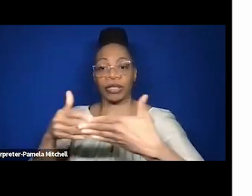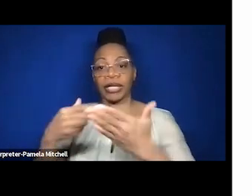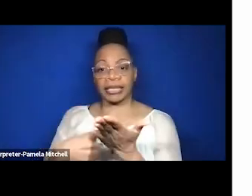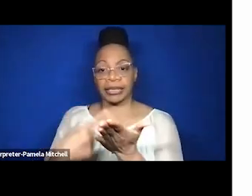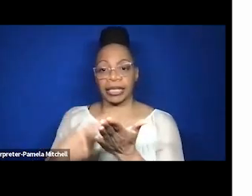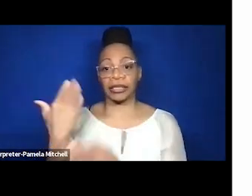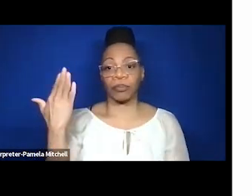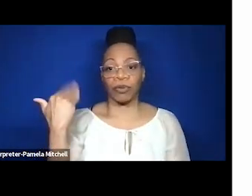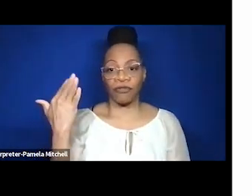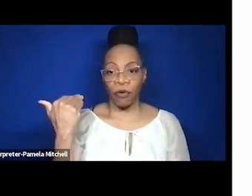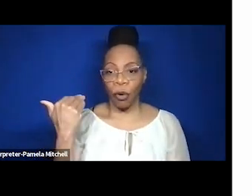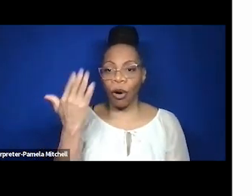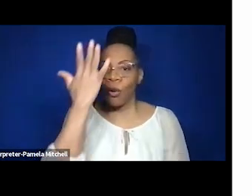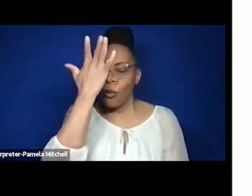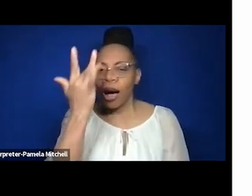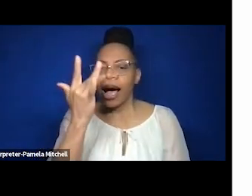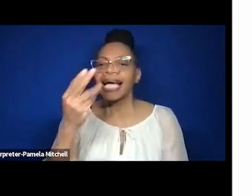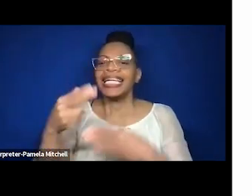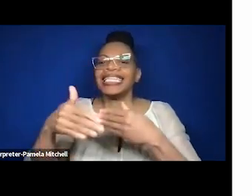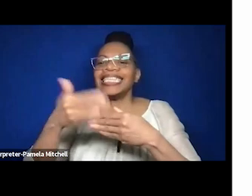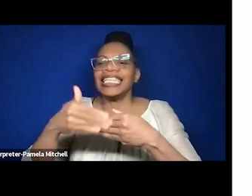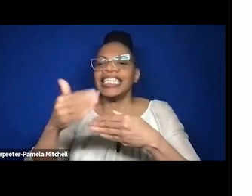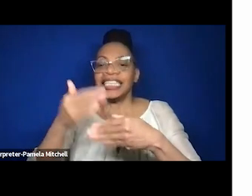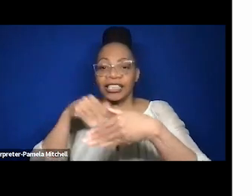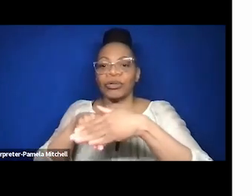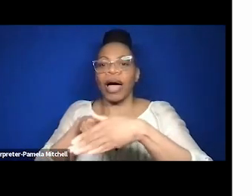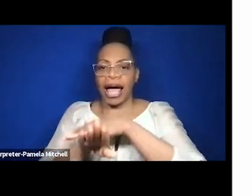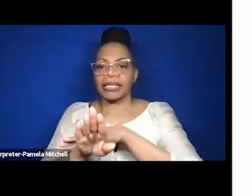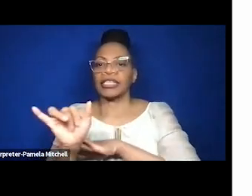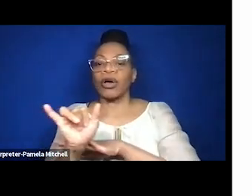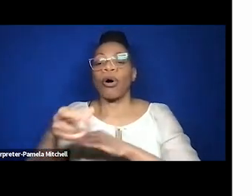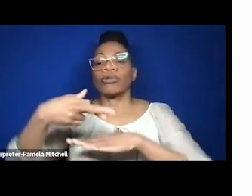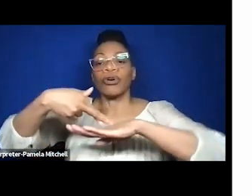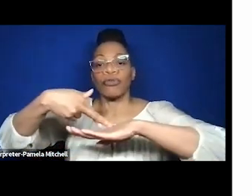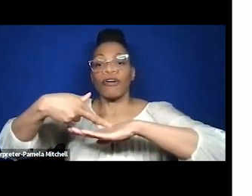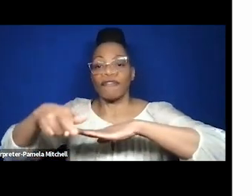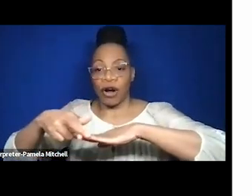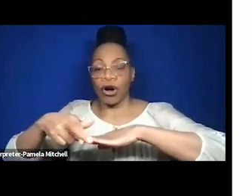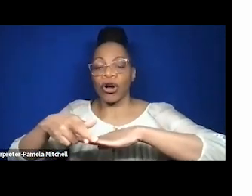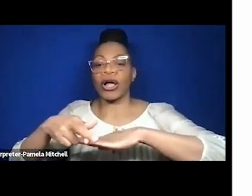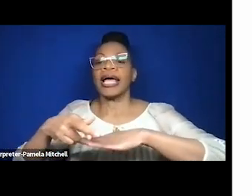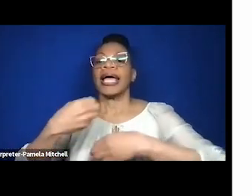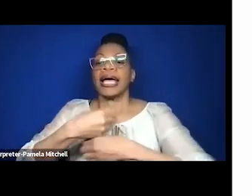De esa manera es fácil acceder a él y referirme a él y puedo asegurarme de no perderlo.